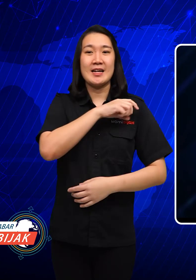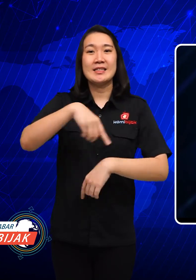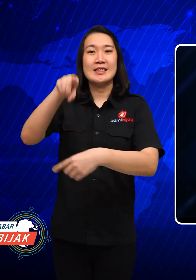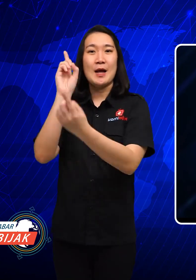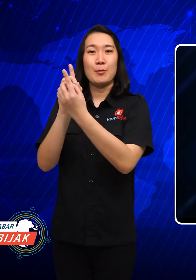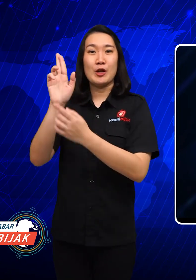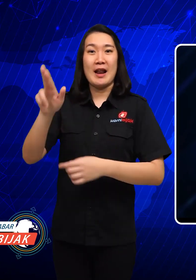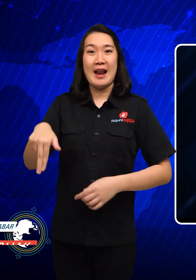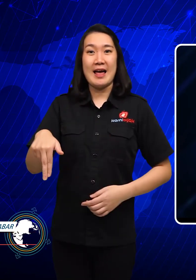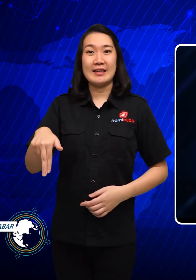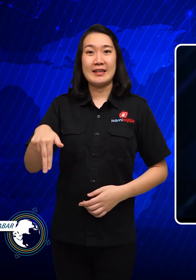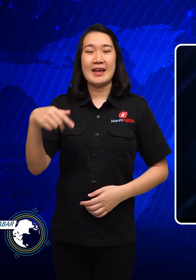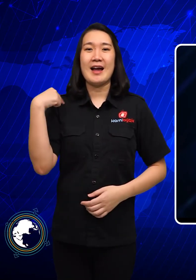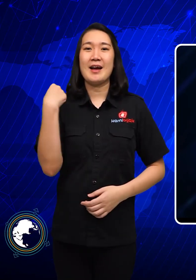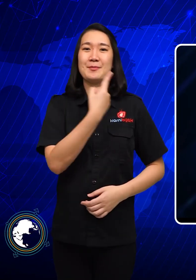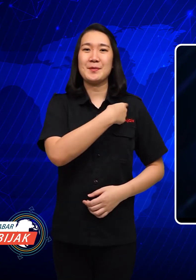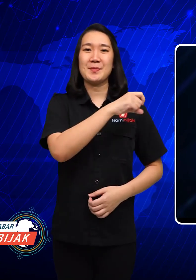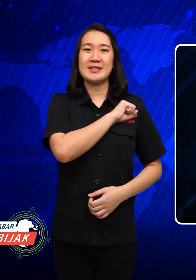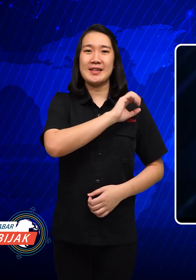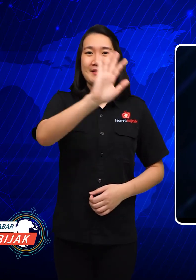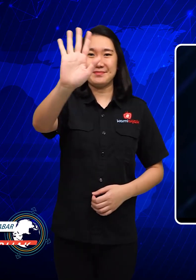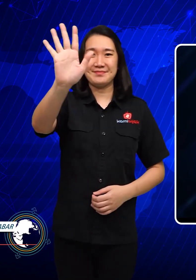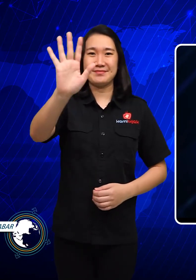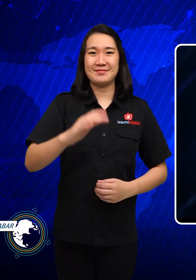Sampai ketemu lagi di KamiBijak.